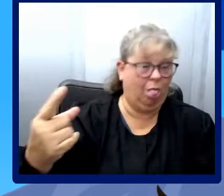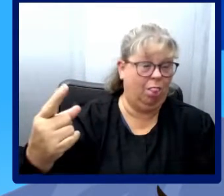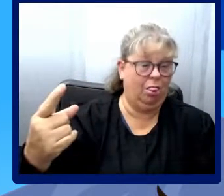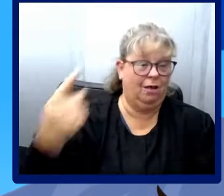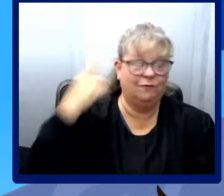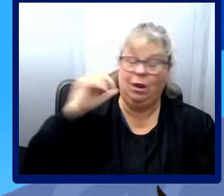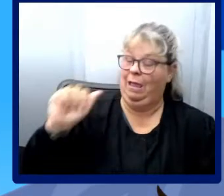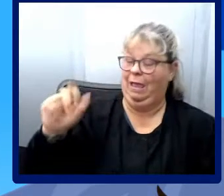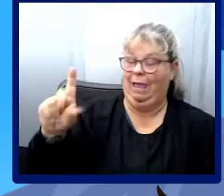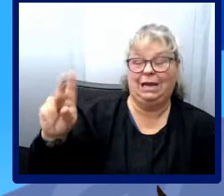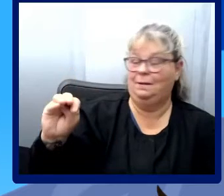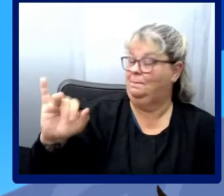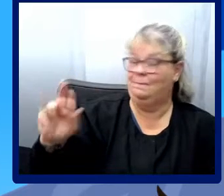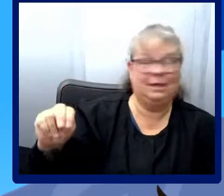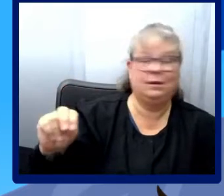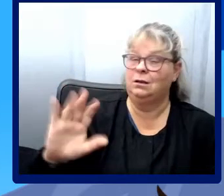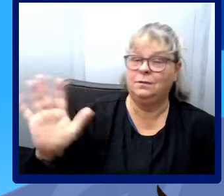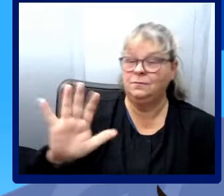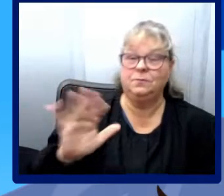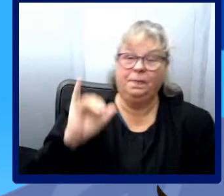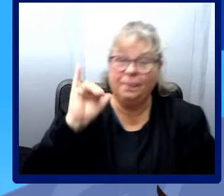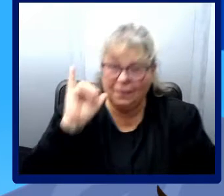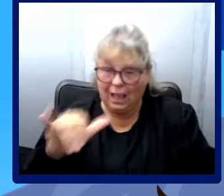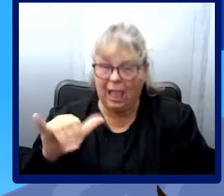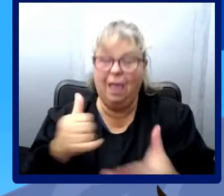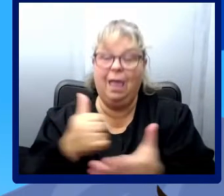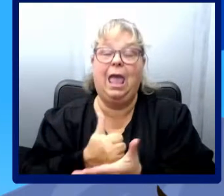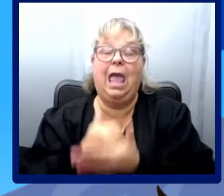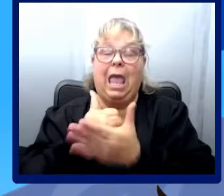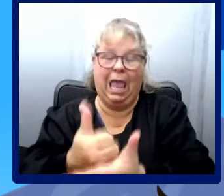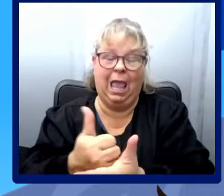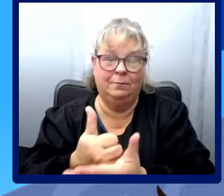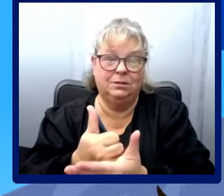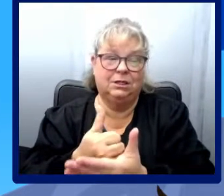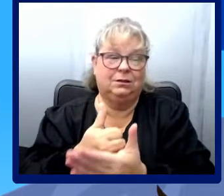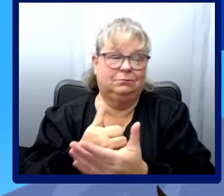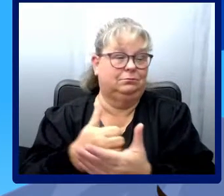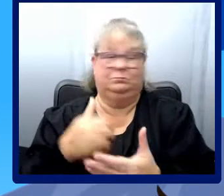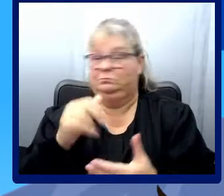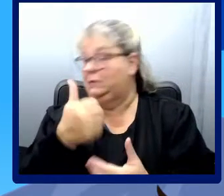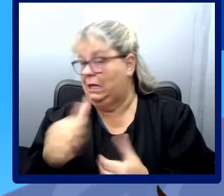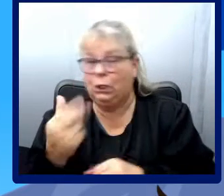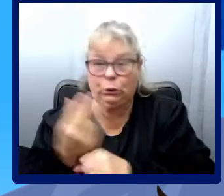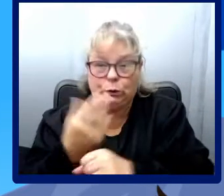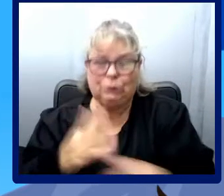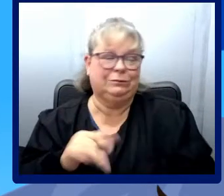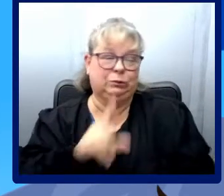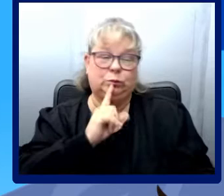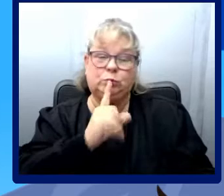en su organización sino que esta solución también ayuda a usuarios finales. Esta solución es directa y fácil